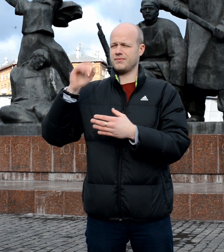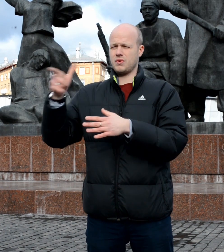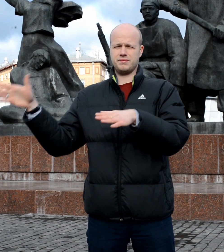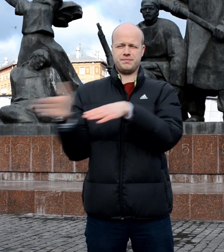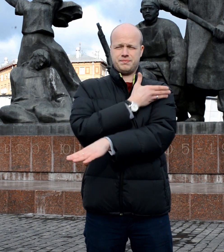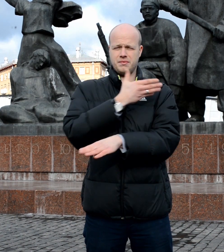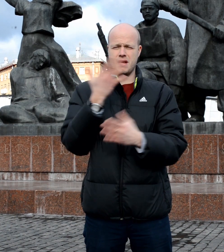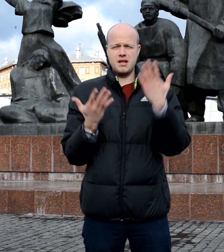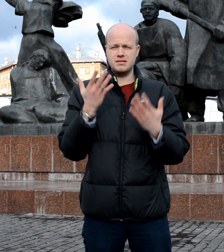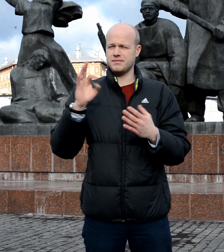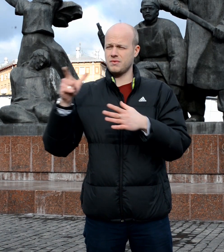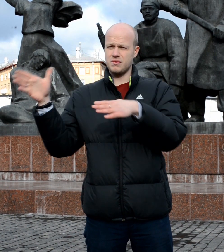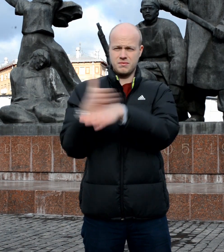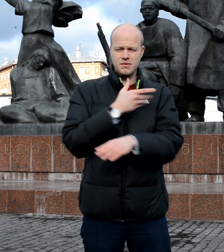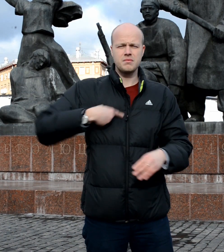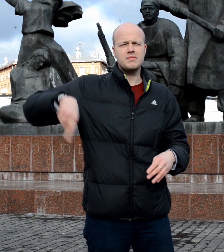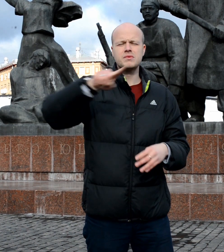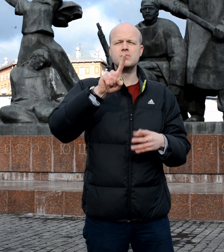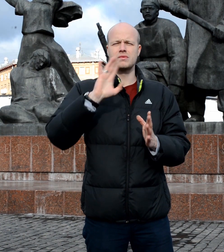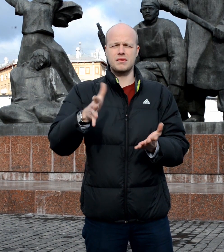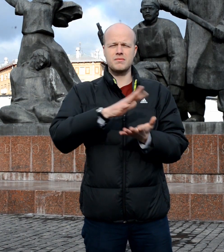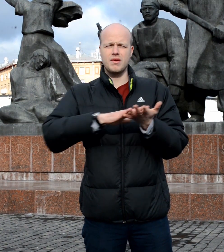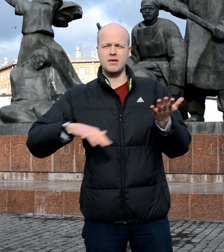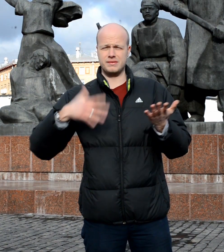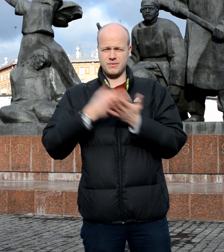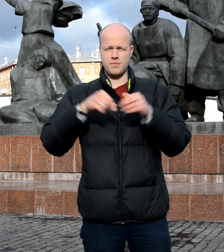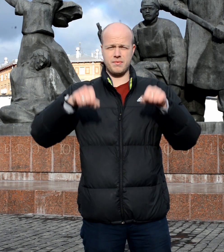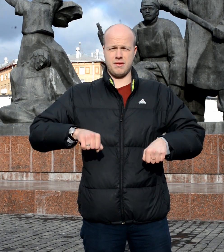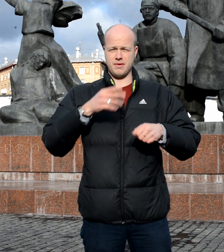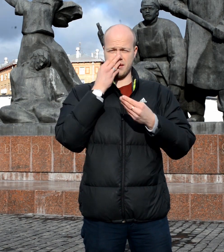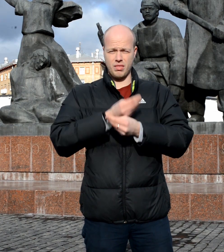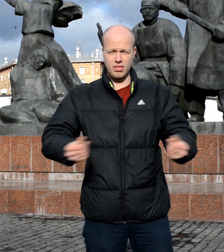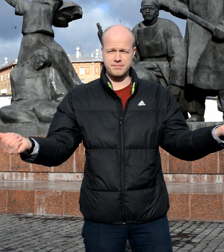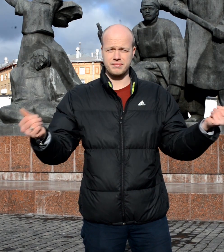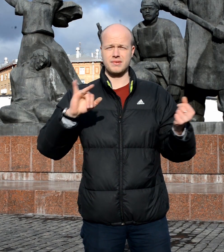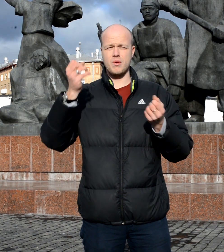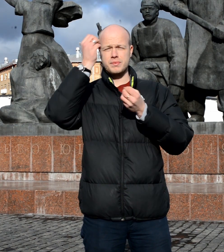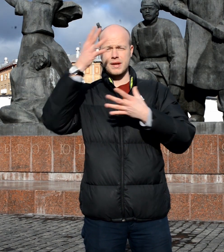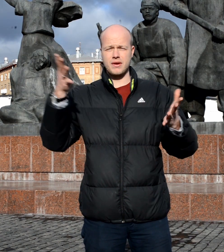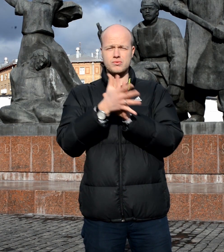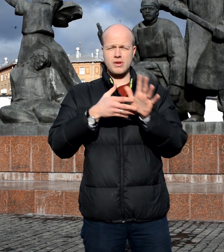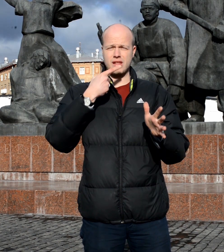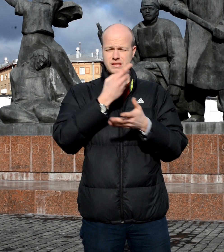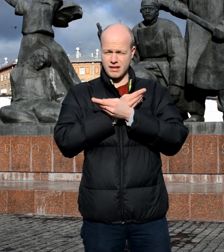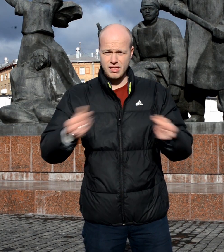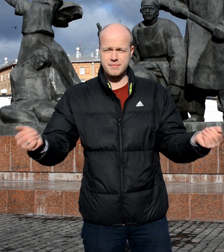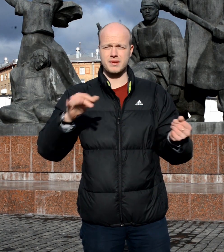Если они выживут ВОГ из здания, то что будет с нами? Права свои потеряем, тема образования на жестовом языке исчезнет,